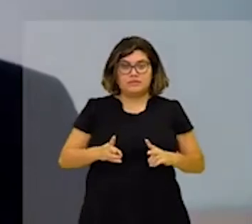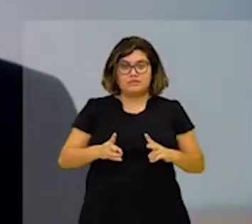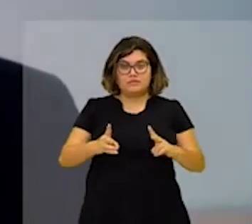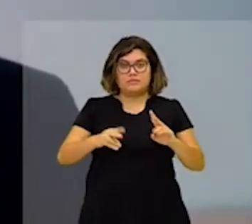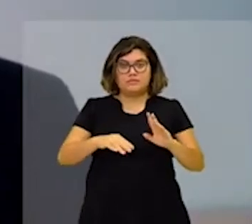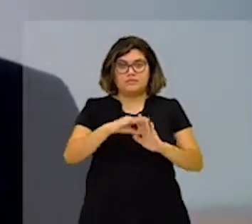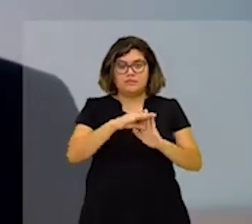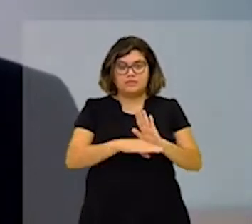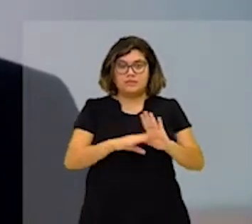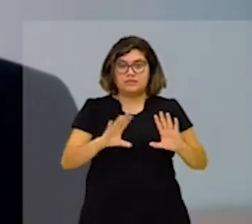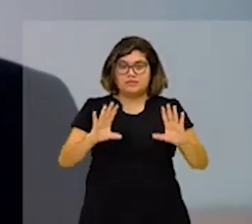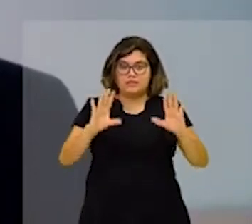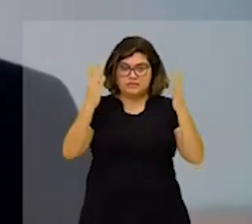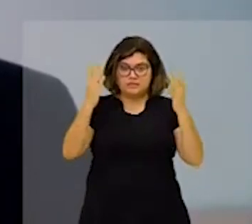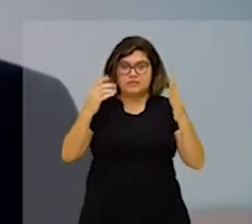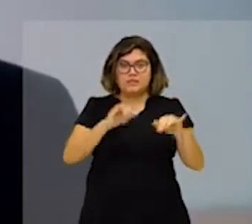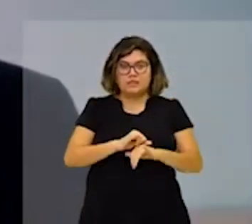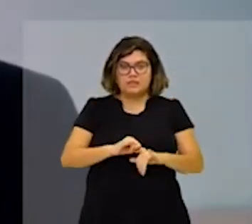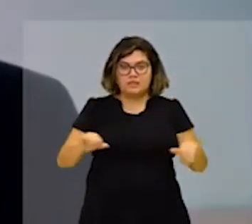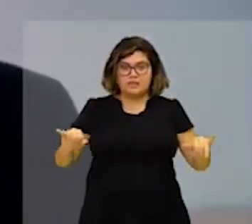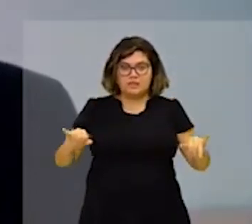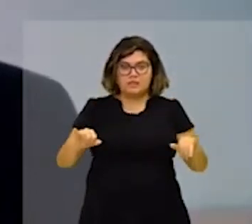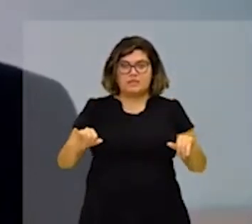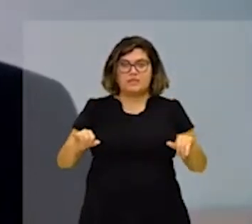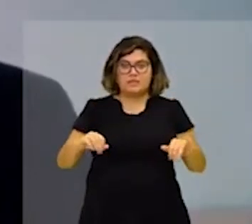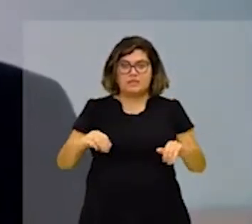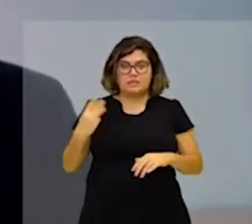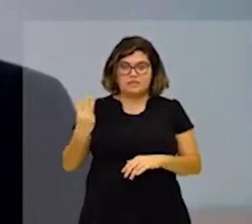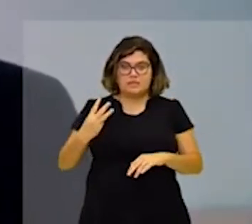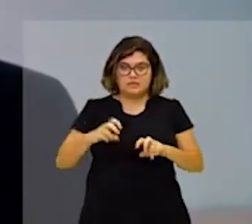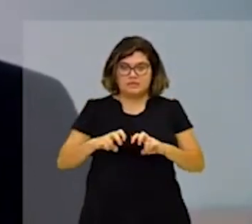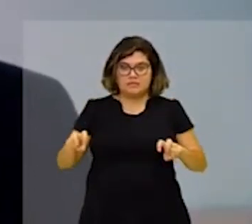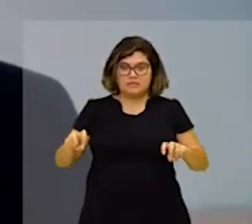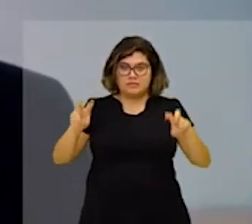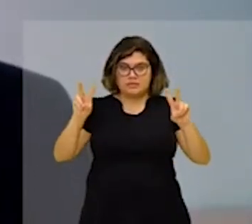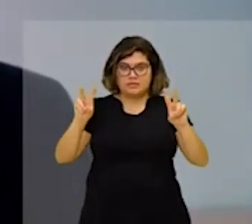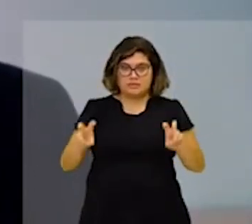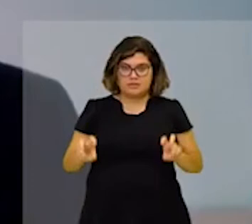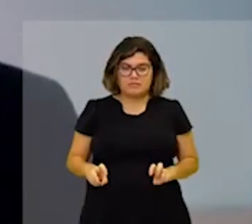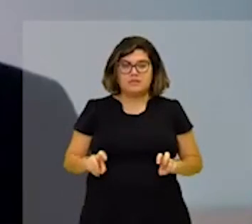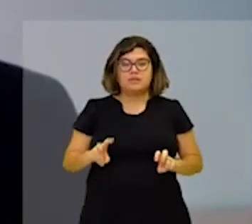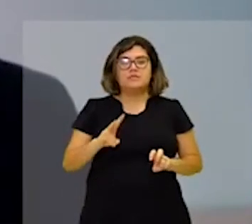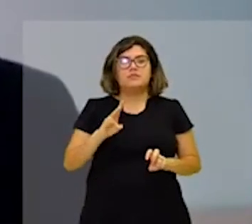evento anunciando usar composição da terceira mesa temática da qual será tratado o tópico